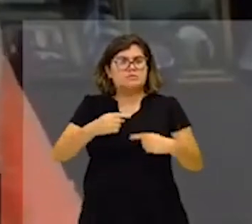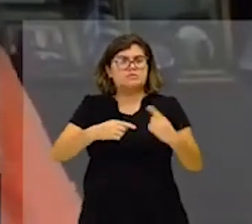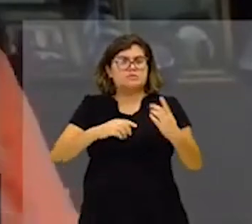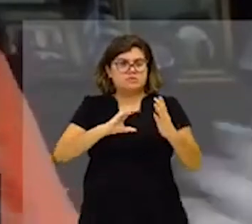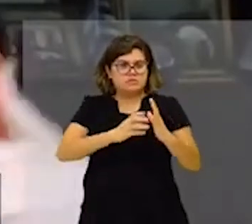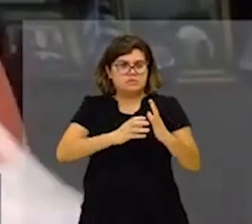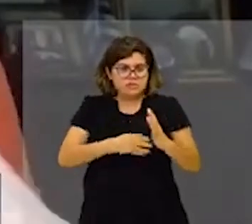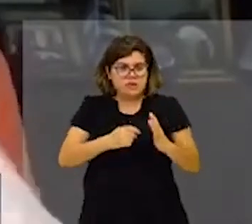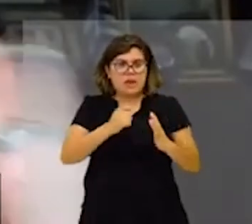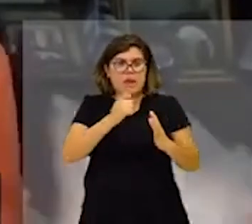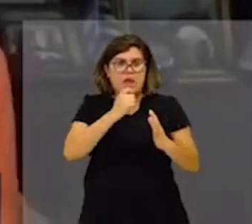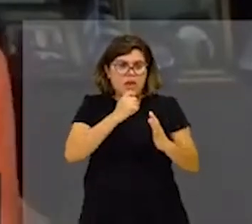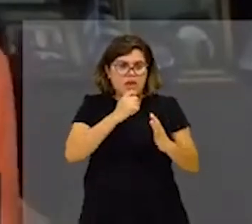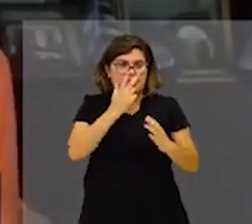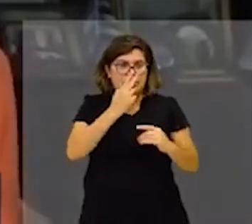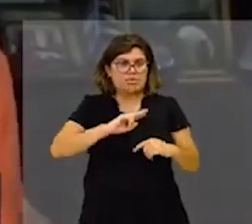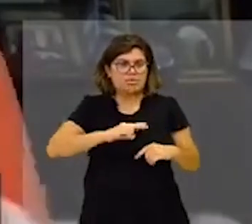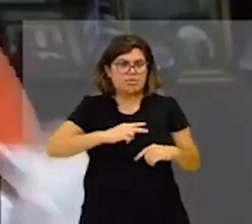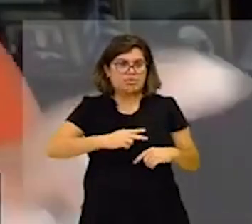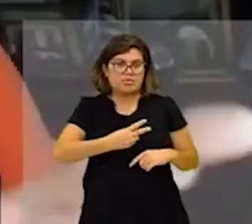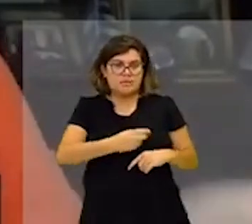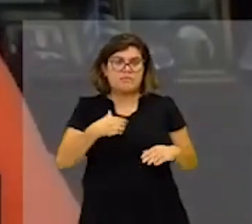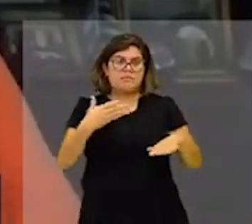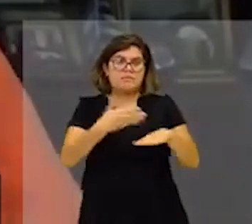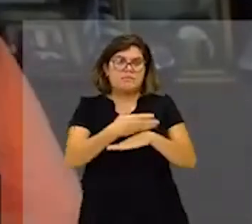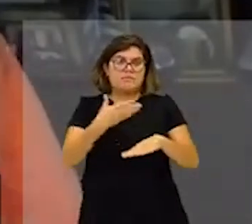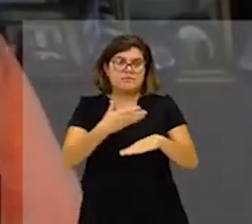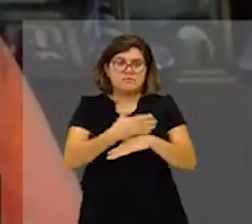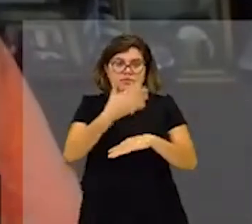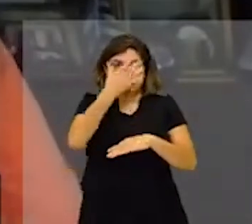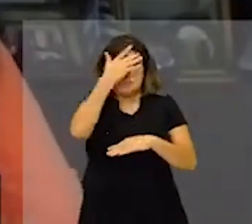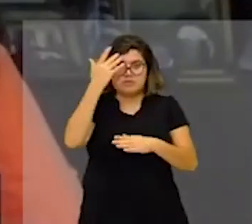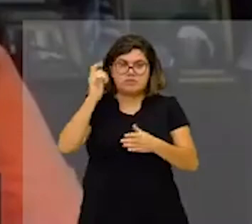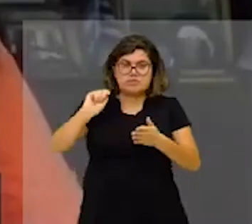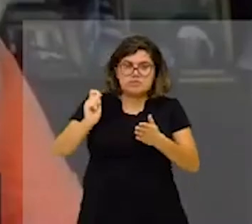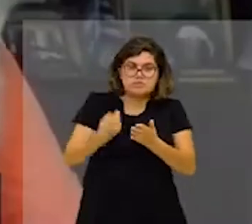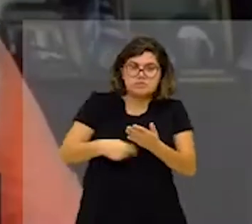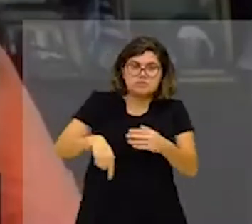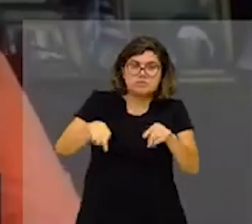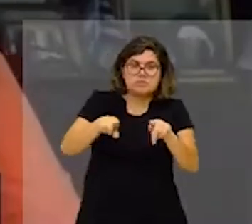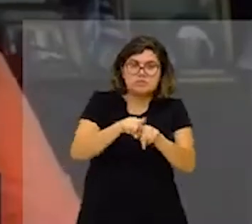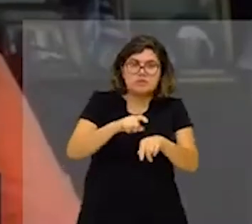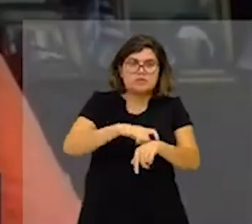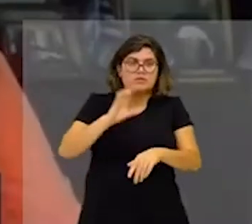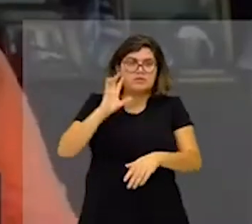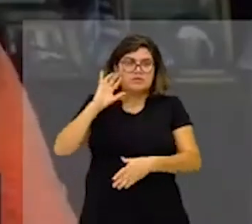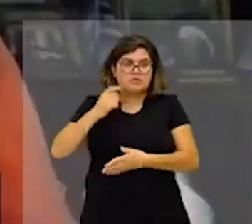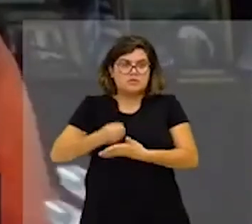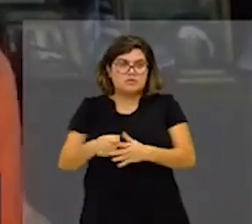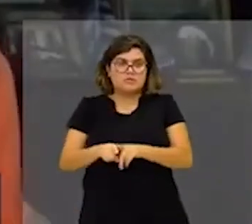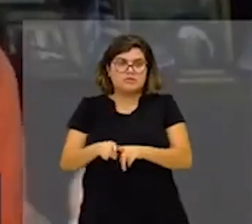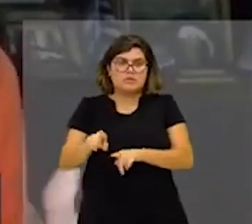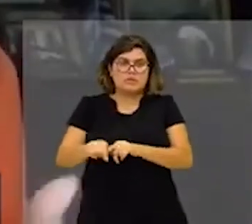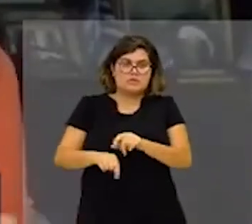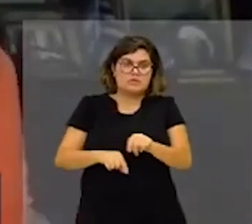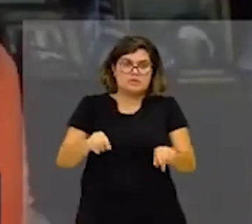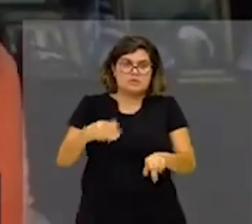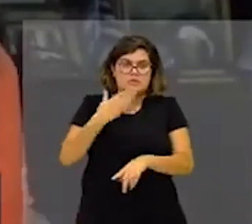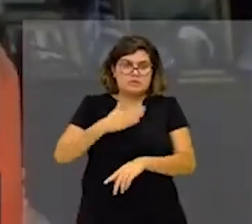participação direta dos seus filiados nas tomadas de decisões das escolhas de candidaturas então